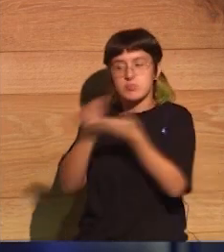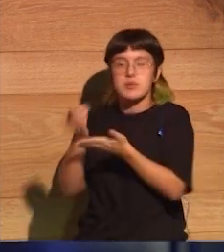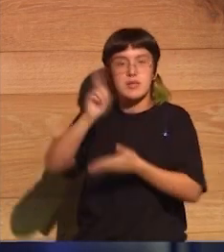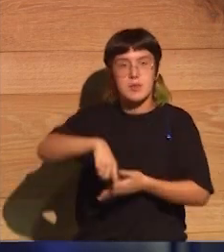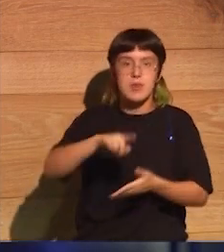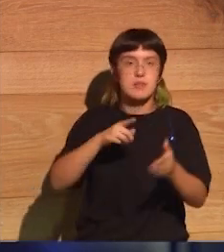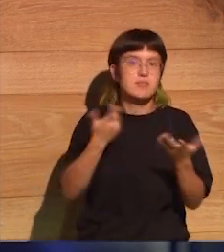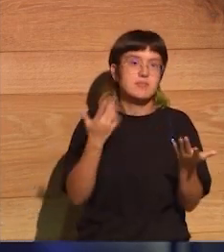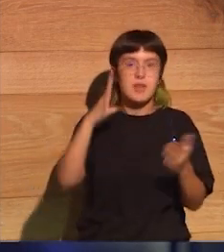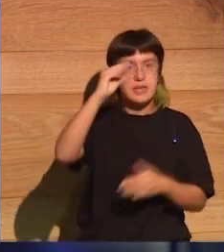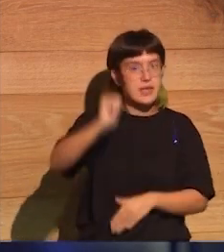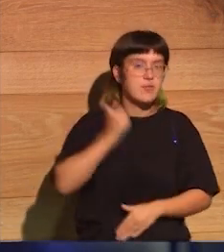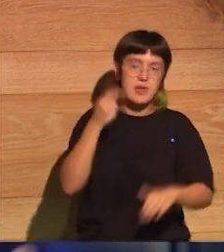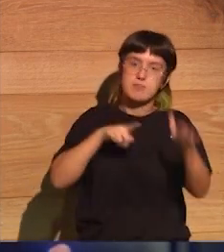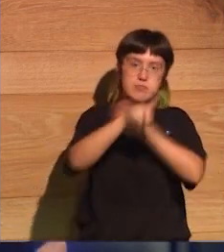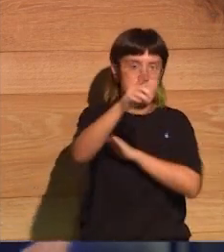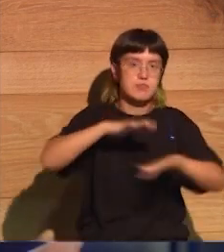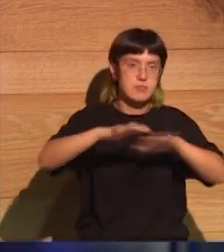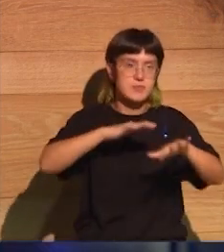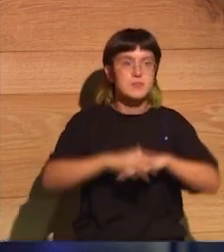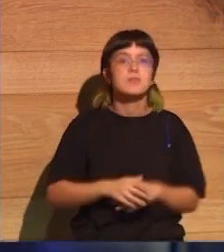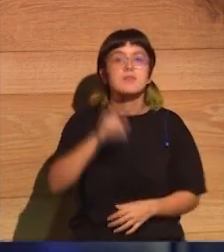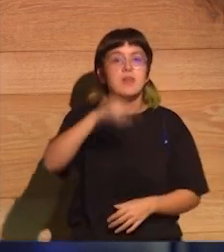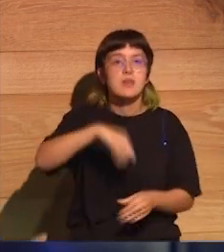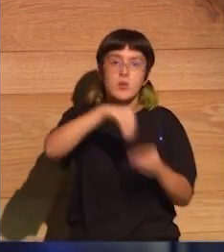y hacer aprendizajes de contenidos de forma significativa.